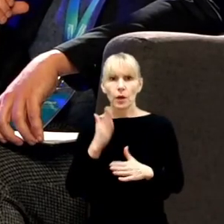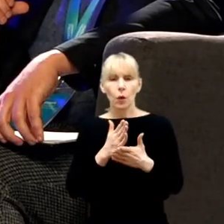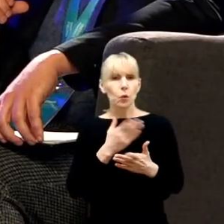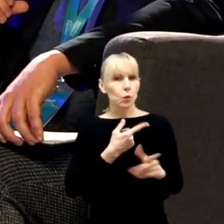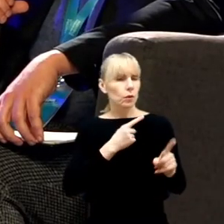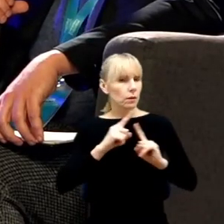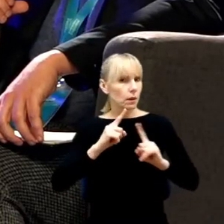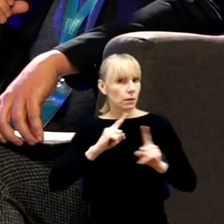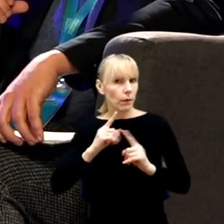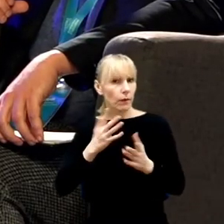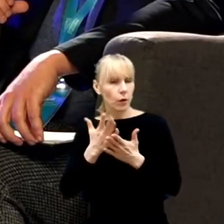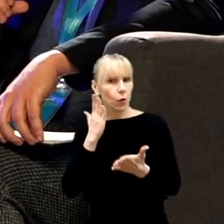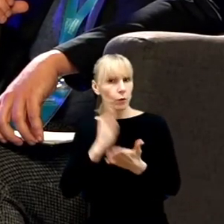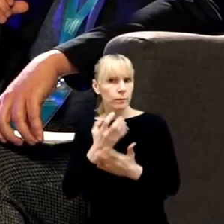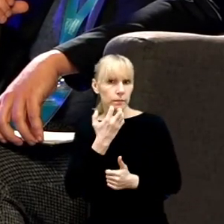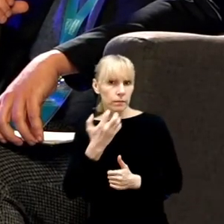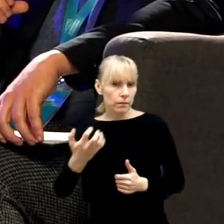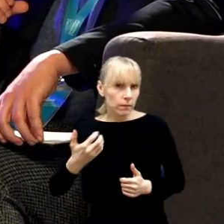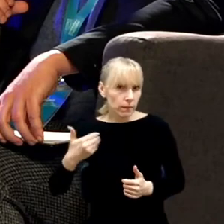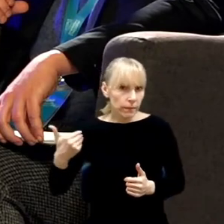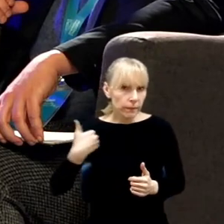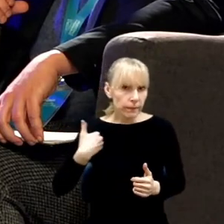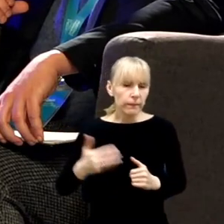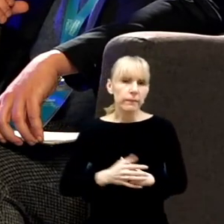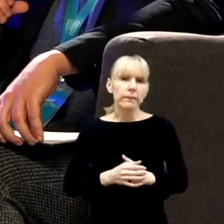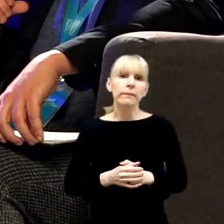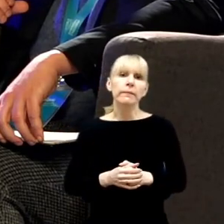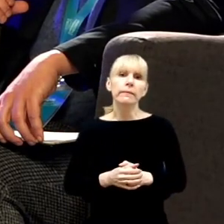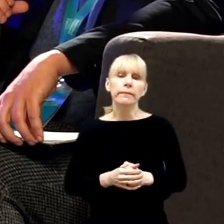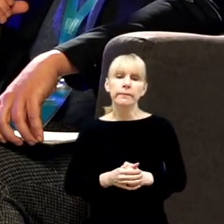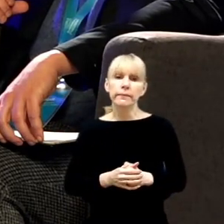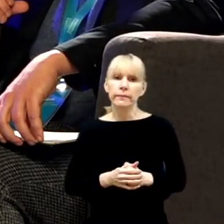i pozwolę sobie na takie bardziej